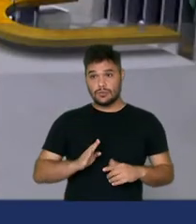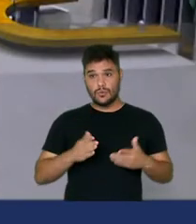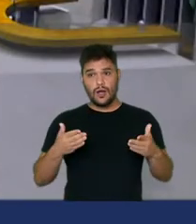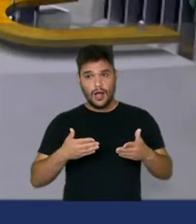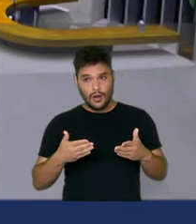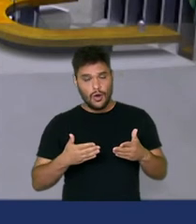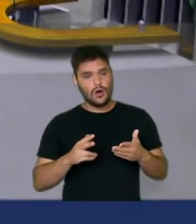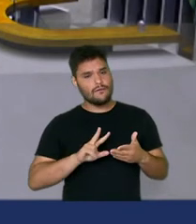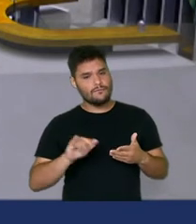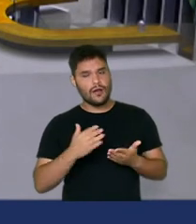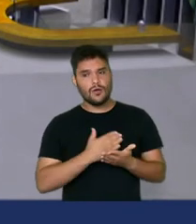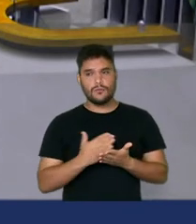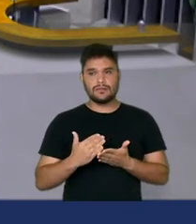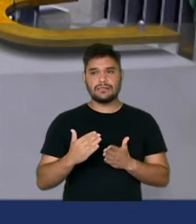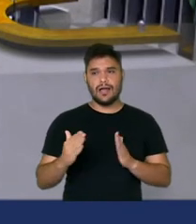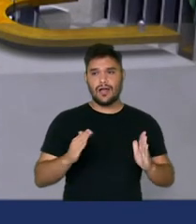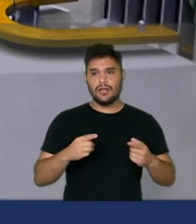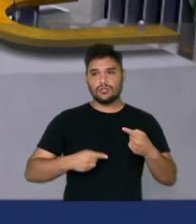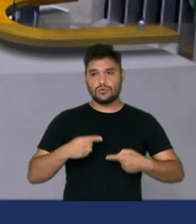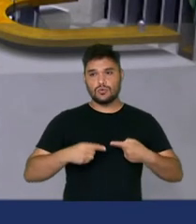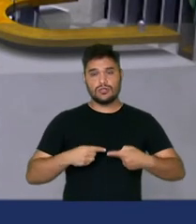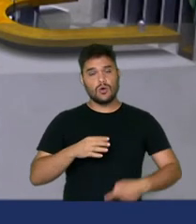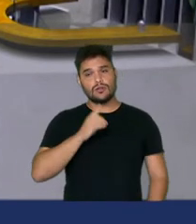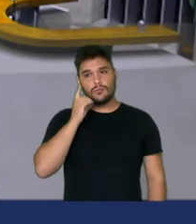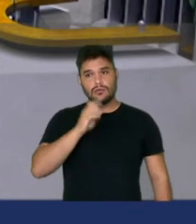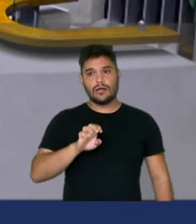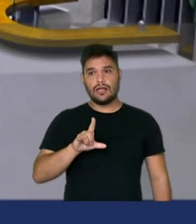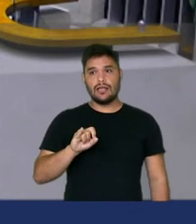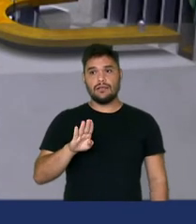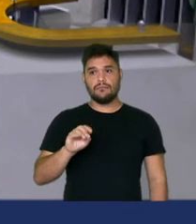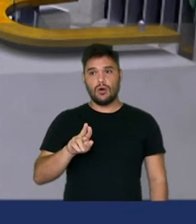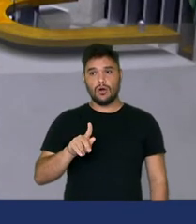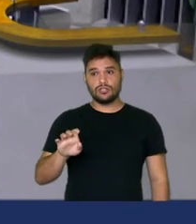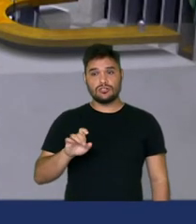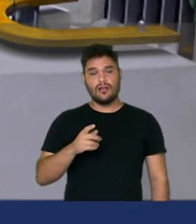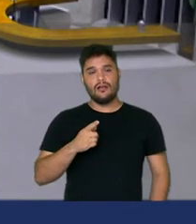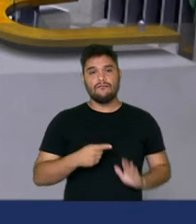A DISCUSSÃO. -- [REPÓRTER]: UNIÃO BRASIL DO PARÁ , CELSO SABINO, DEPUTADO ELI BORGES